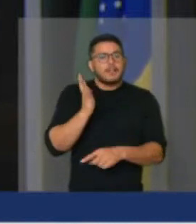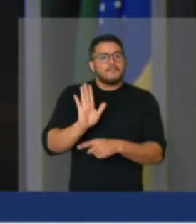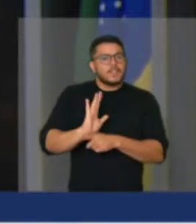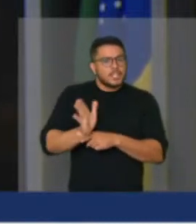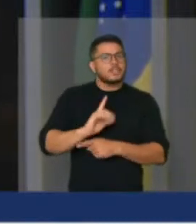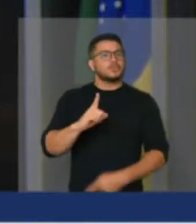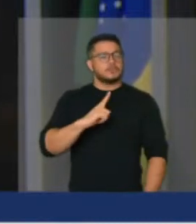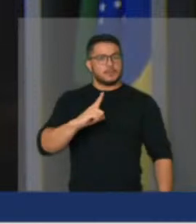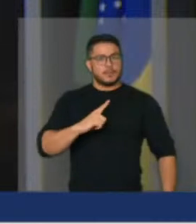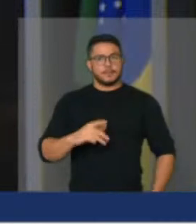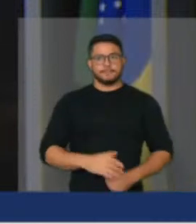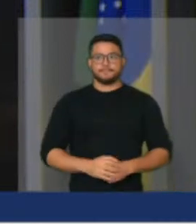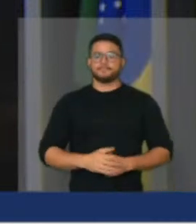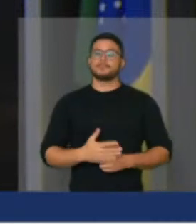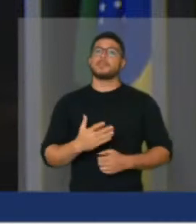PEÇO PARA SUBSCREVER ESSE PEDIDO EM PLENÁRIO PARA QUE